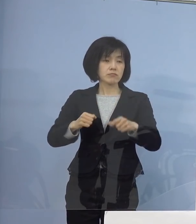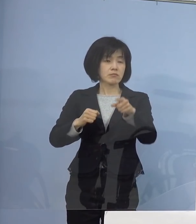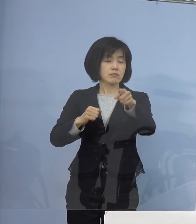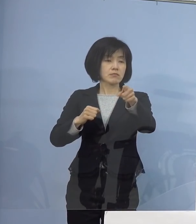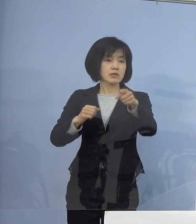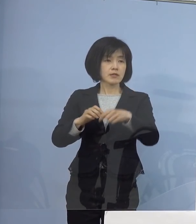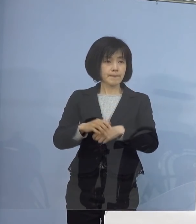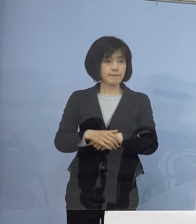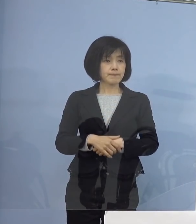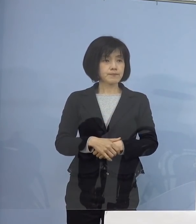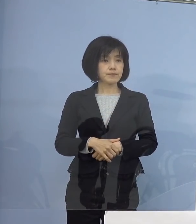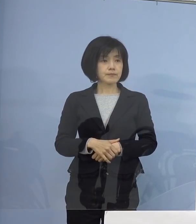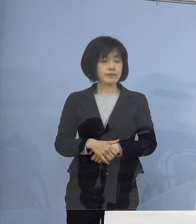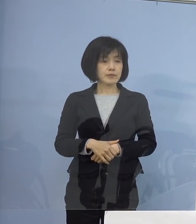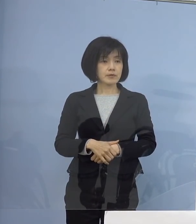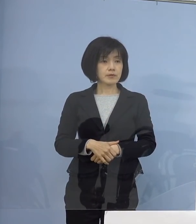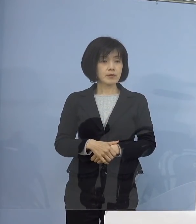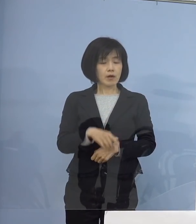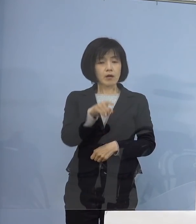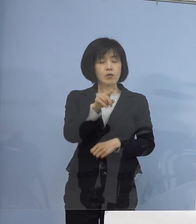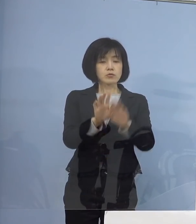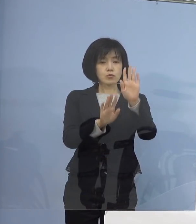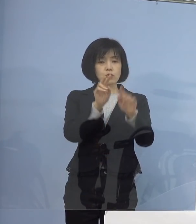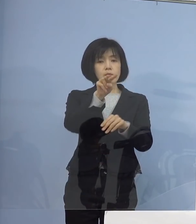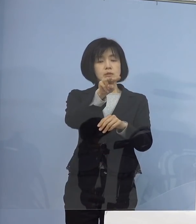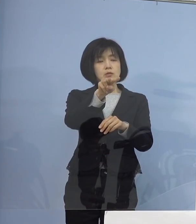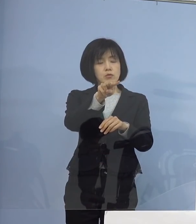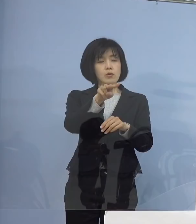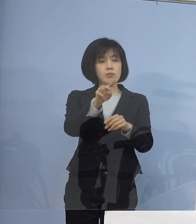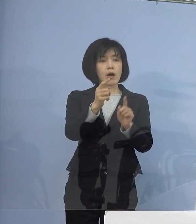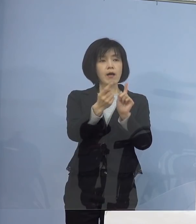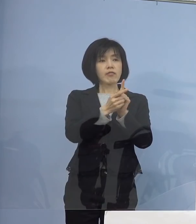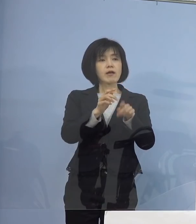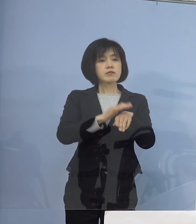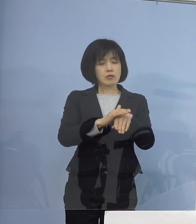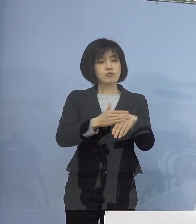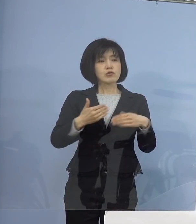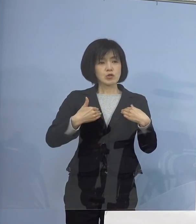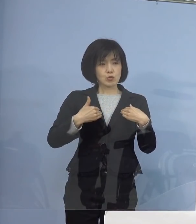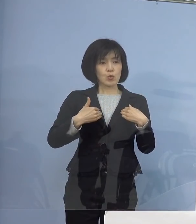そうしたことを考えると 当面対策もちろん時短要請もかけたんですが